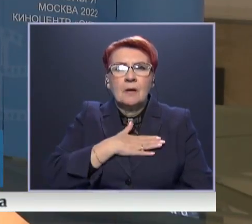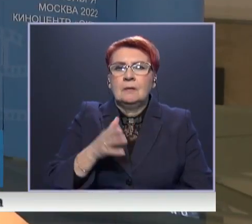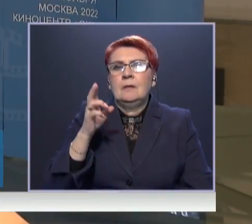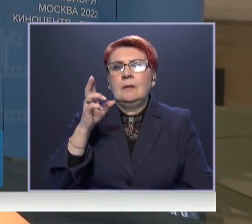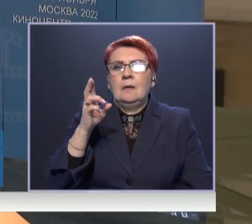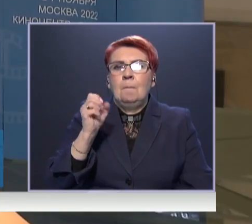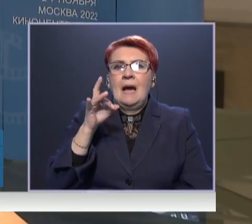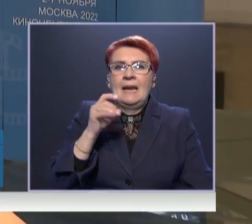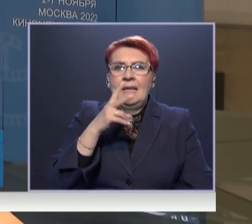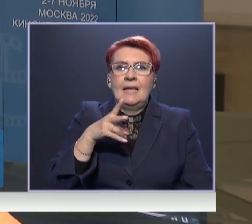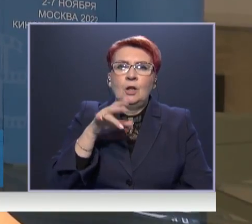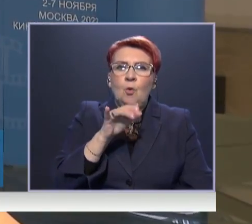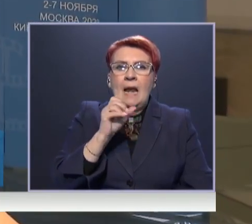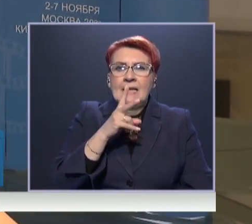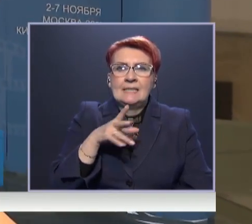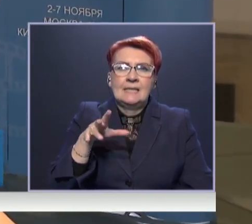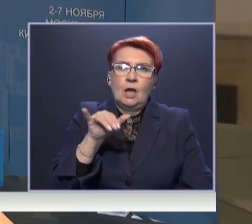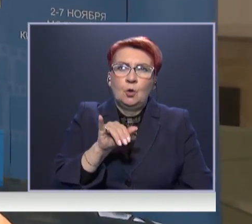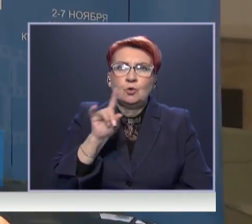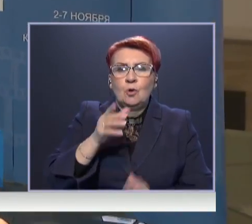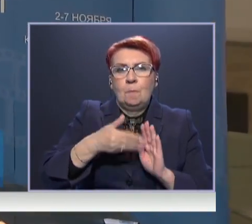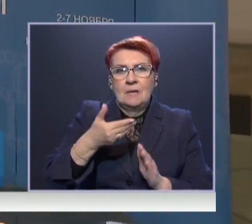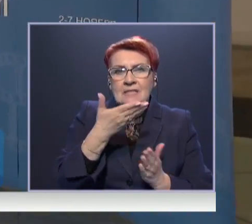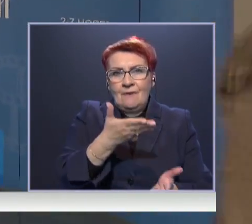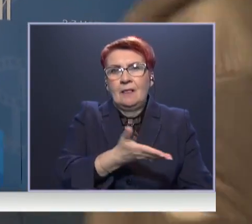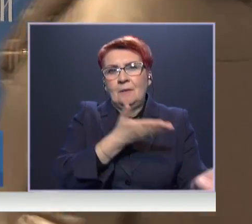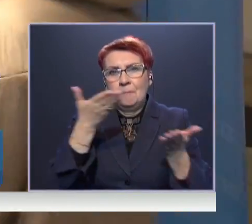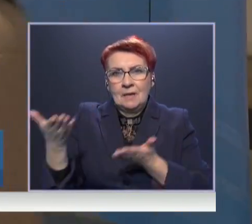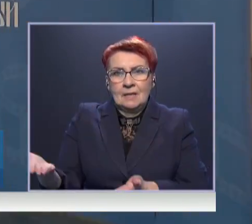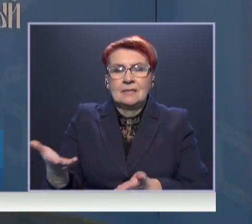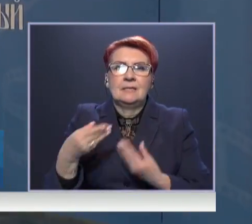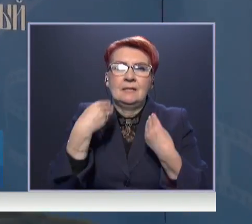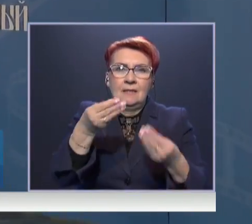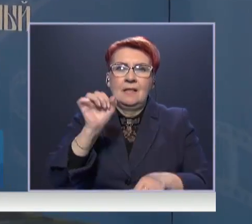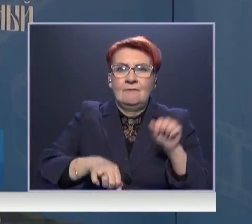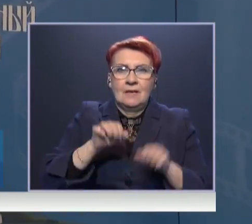за этот проект за то что он позвал меня пригласил в него и дал возможность уже прикоснуться к нашей